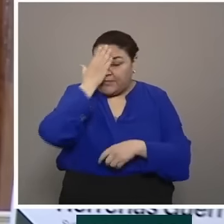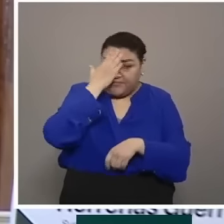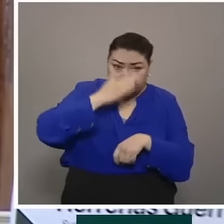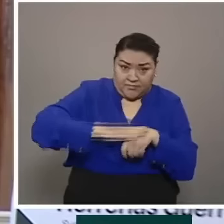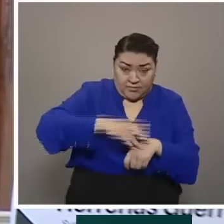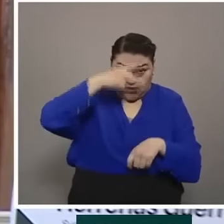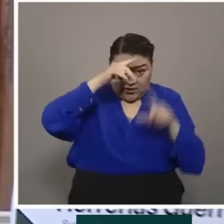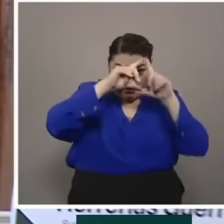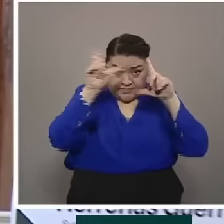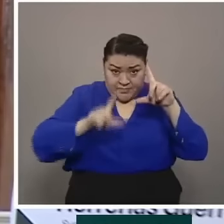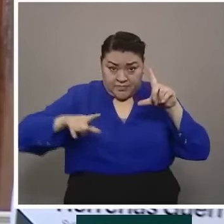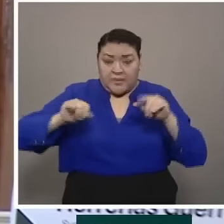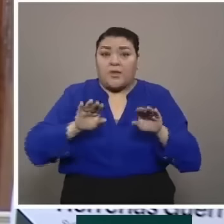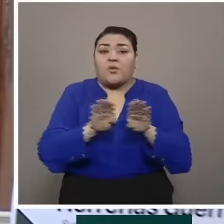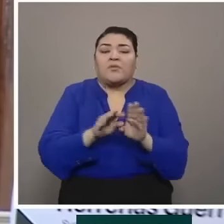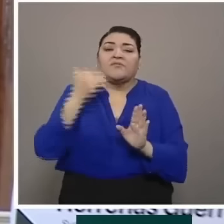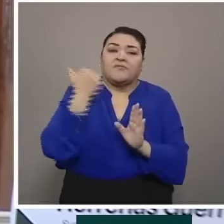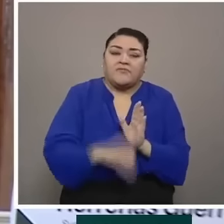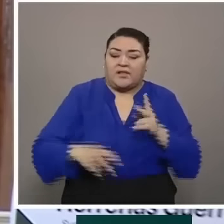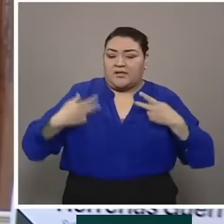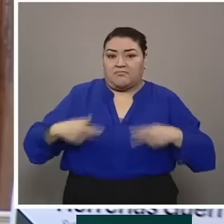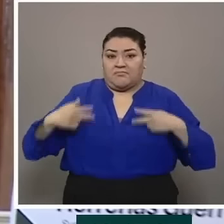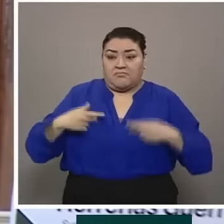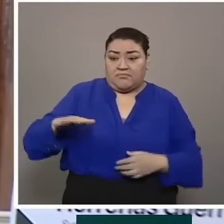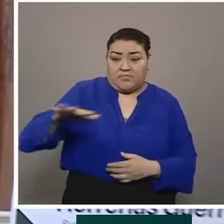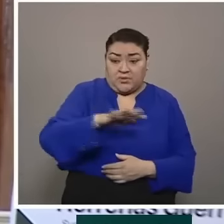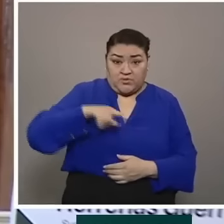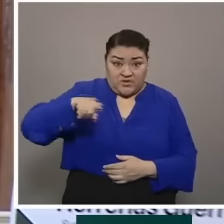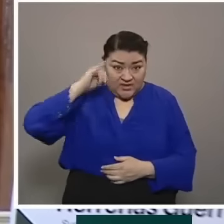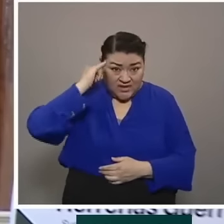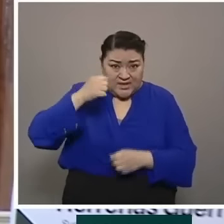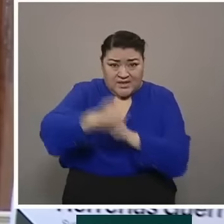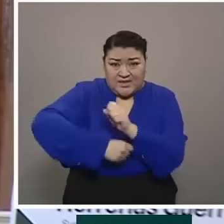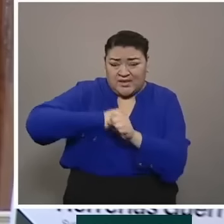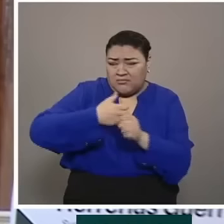tiene una deuda con los pueblos originarios. Durante siglos fueron invisibilizados,